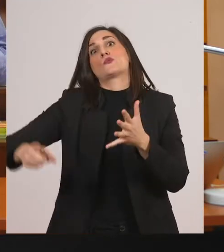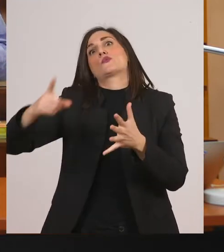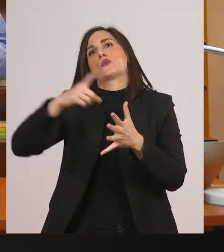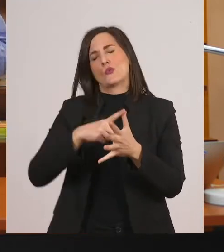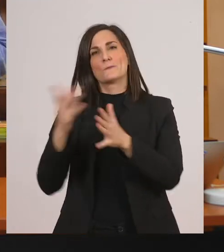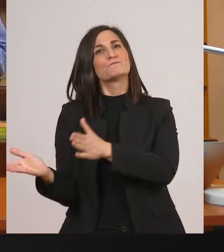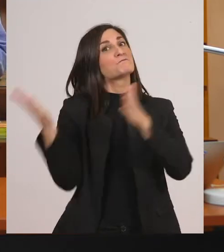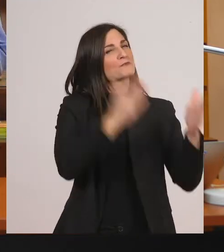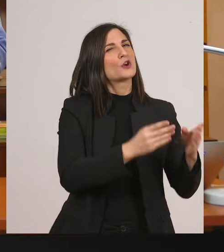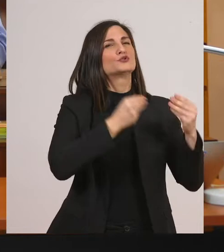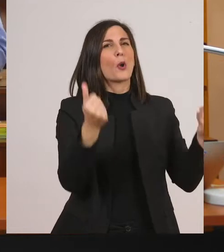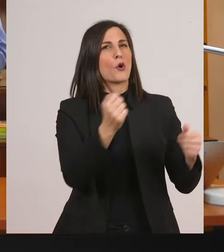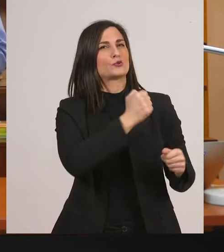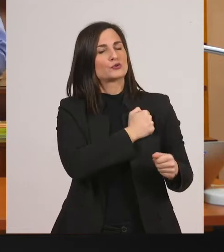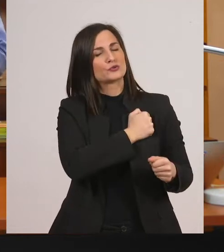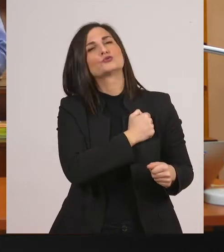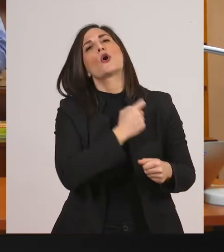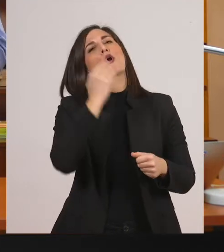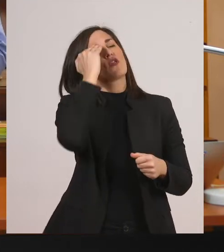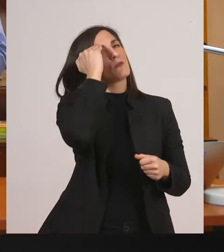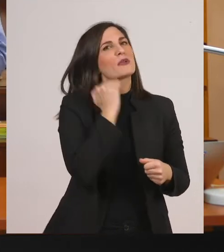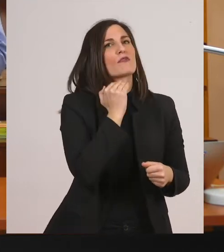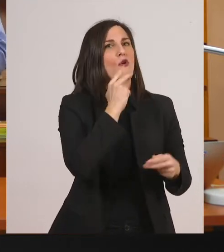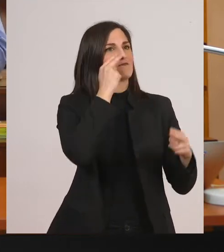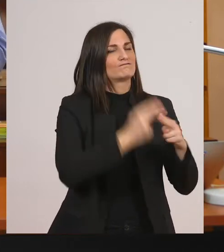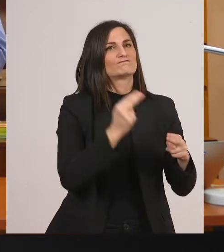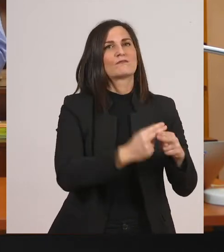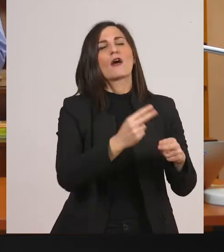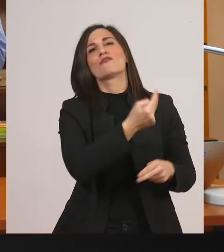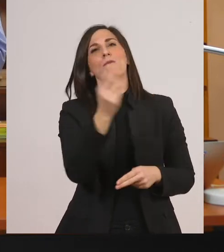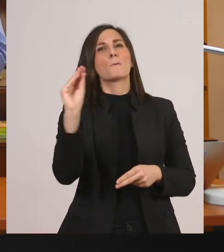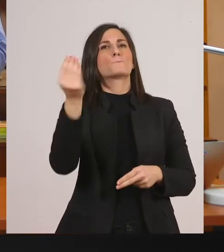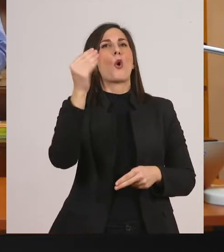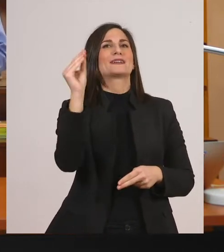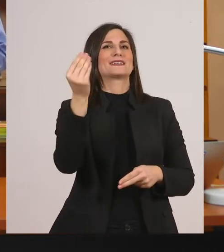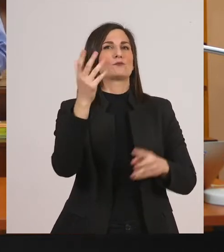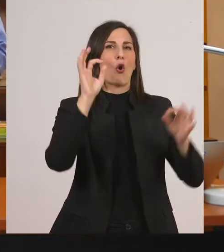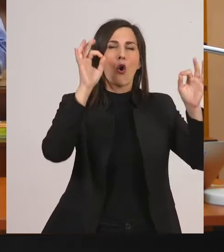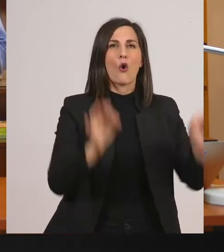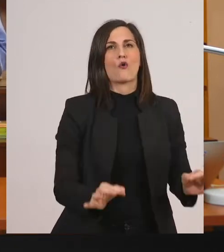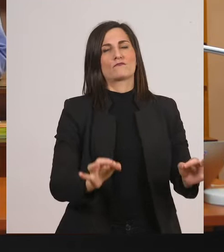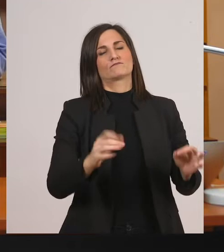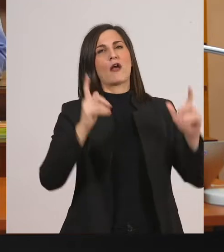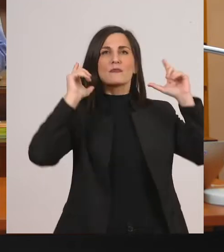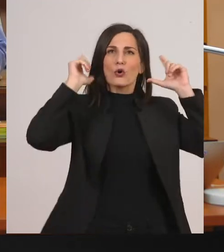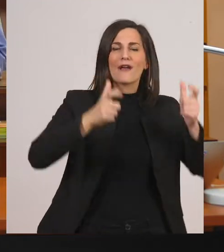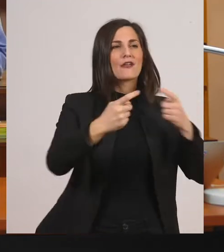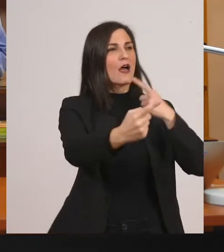Το άλλο, όμως, που είναι και εργαλείο του ανθρώπινου πολιτισμού βασικό, είναι η πειθώ. Το να πείσουμε τον άλλον με τον διάλογο, με την επικοινωνία,